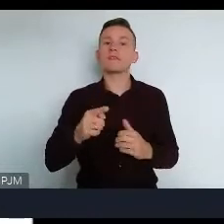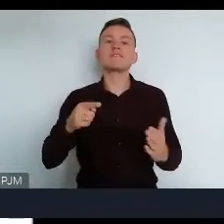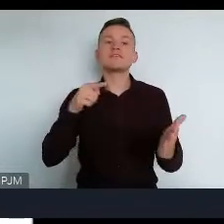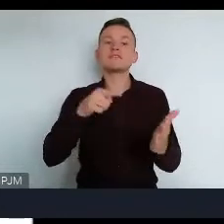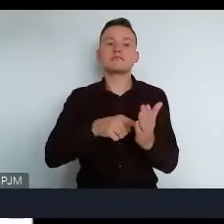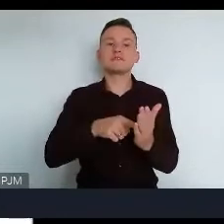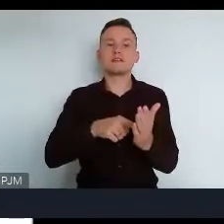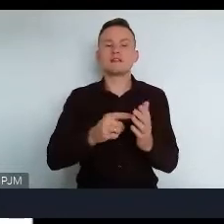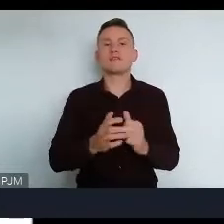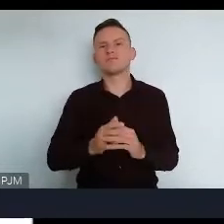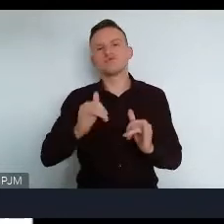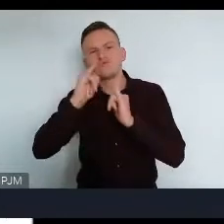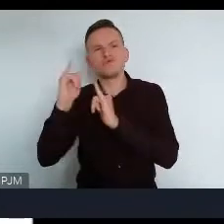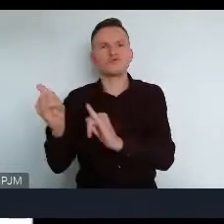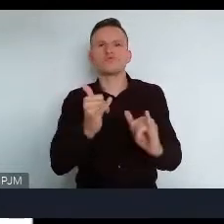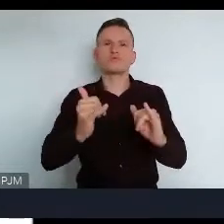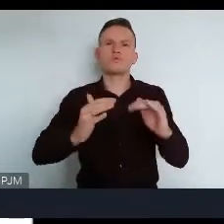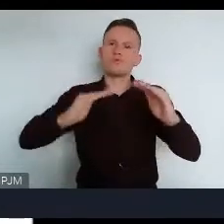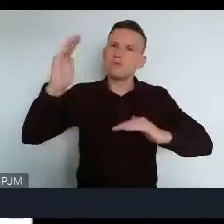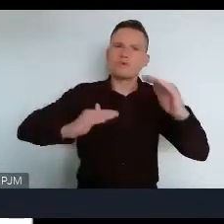na rzecz zrównoważonego rozwoju miast europejskich".